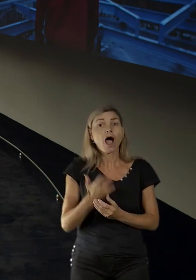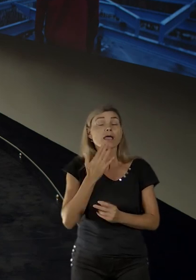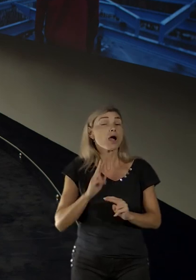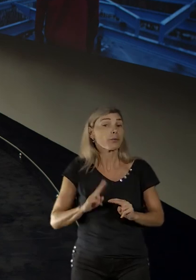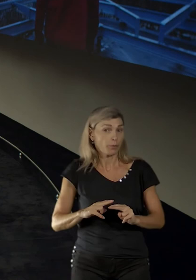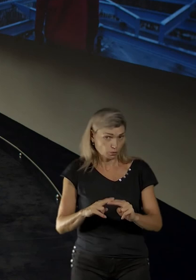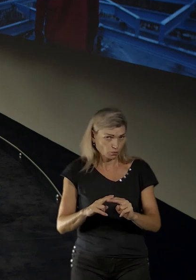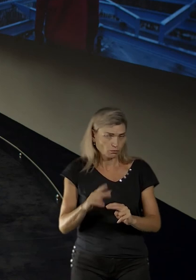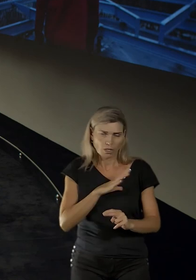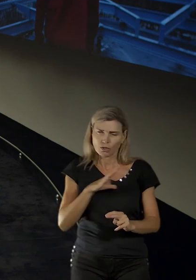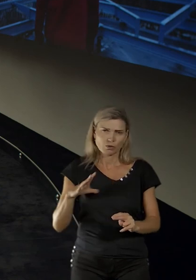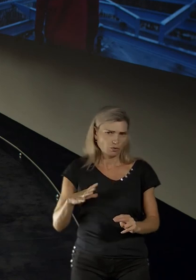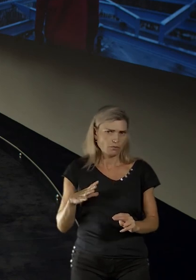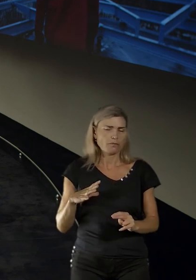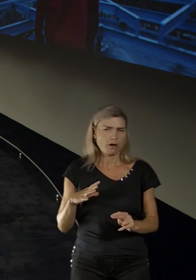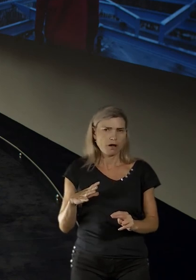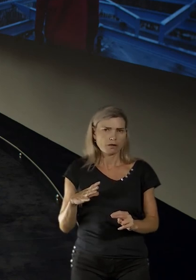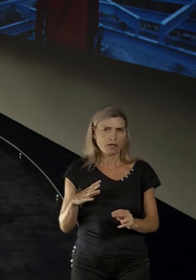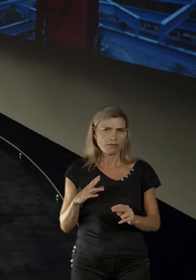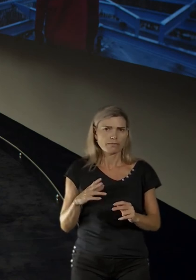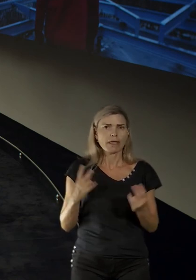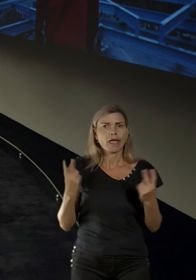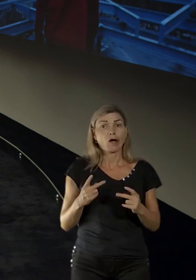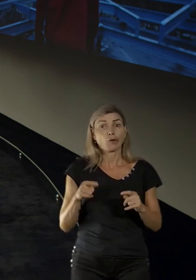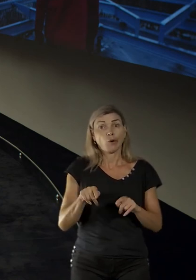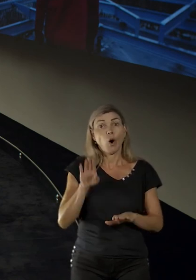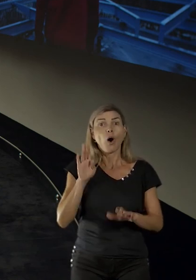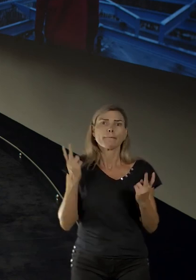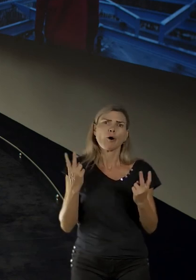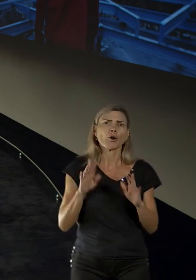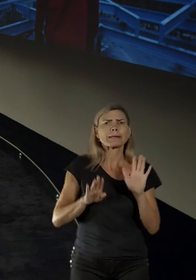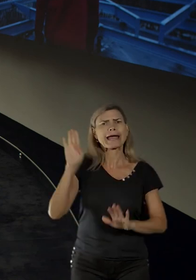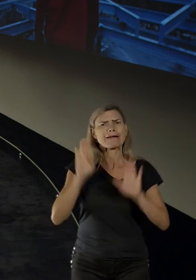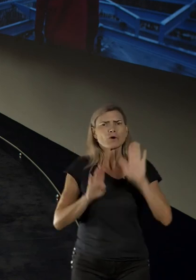který se neblíží referendu, ale je to vlastně velmi obdobný proces,